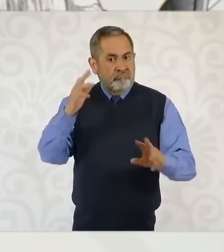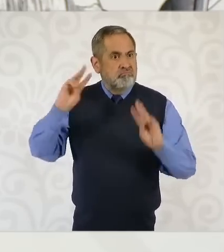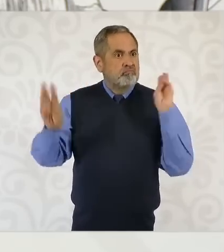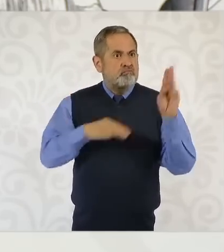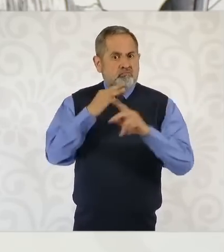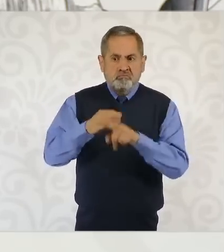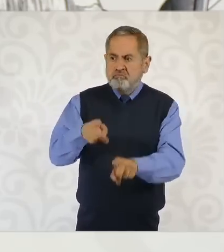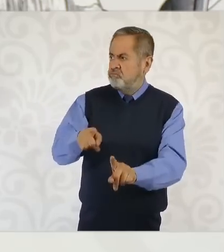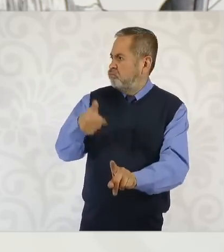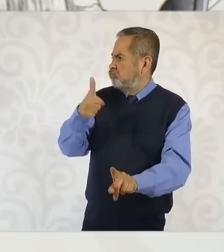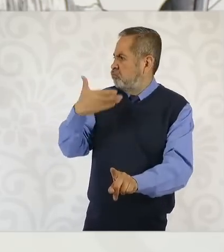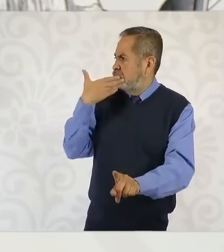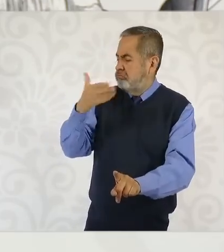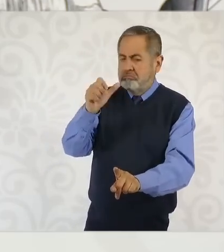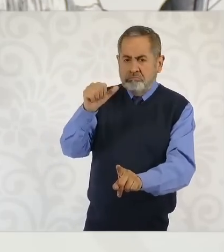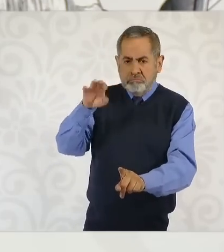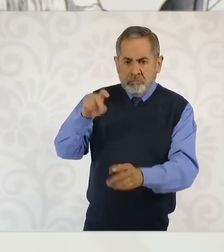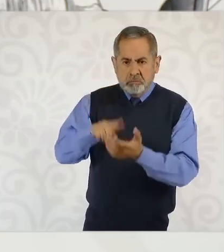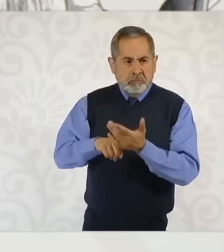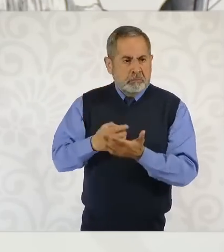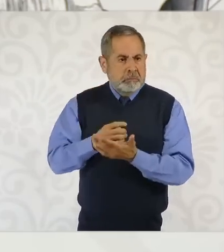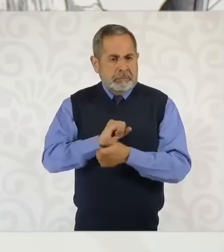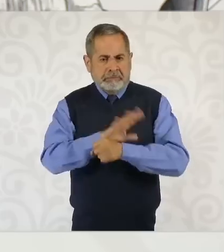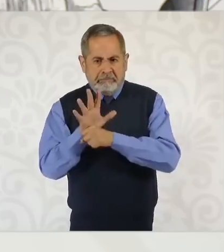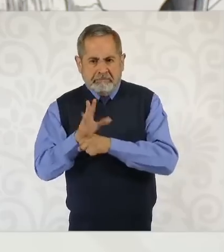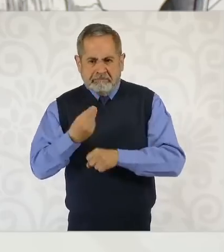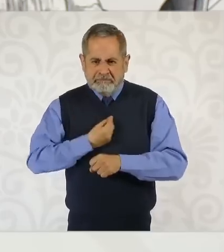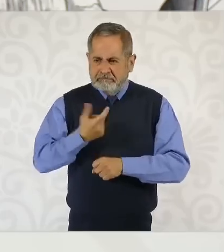salió muy bien México económicamente de la pandemia Porque muchos otros países